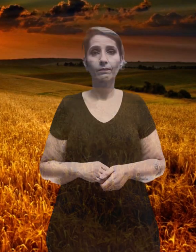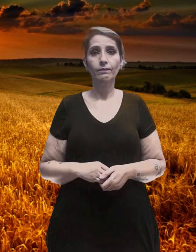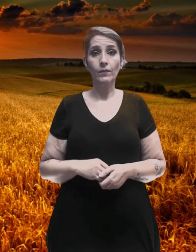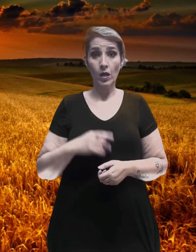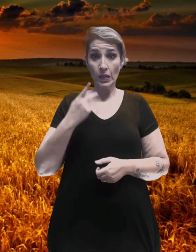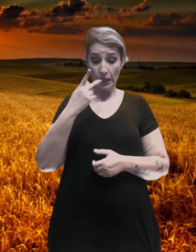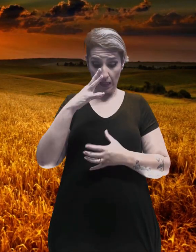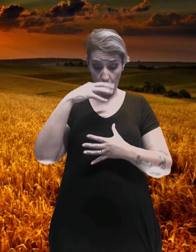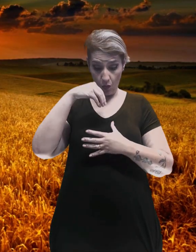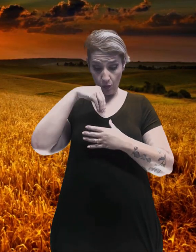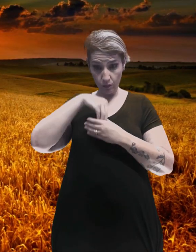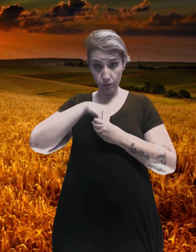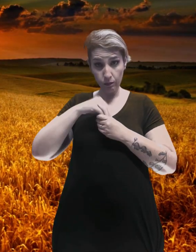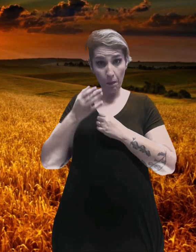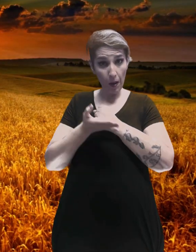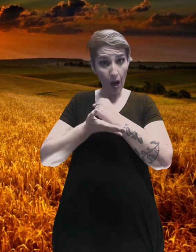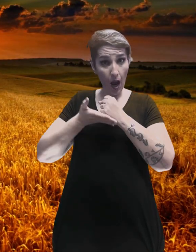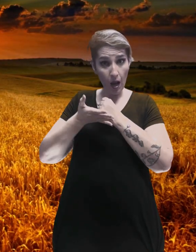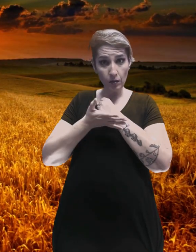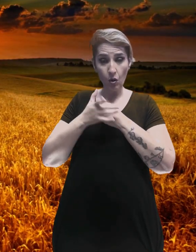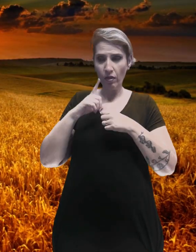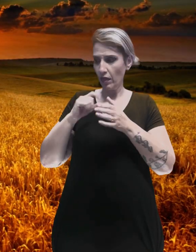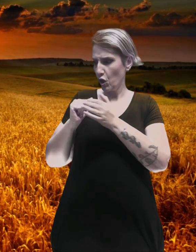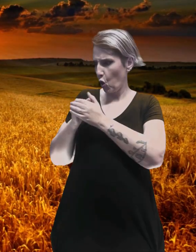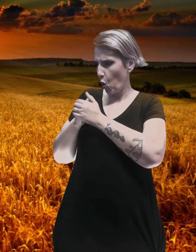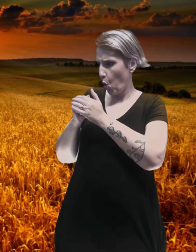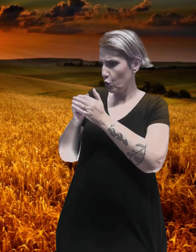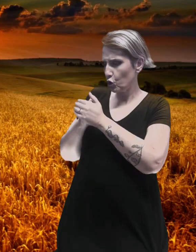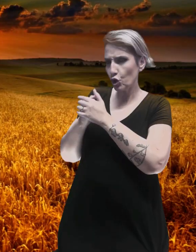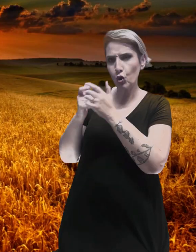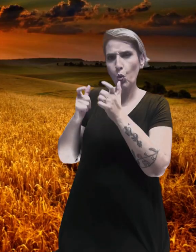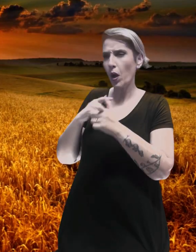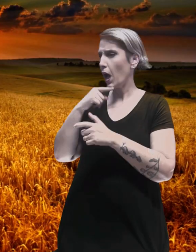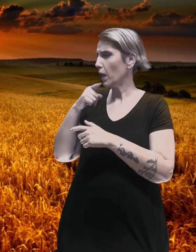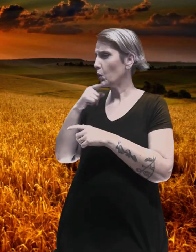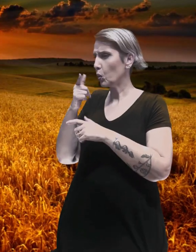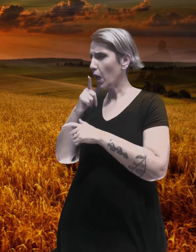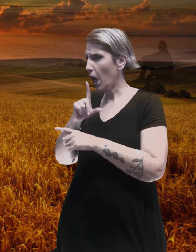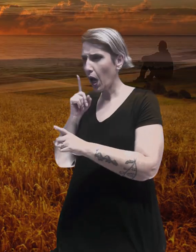Sua natureza essencial não está escondida em algum lugar remoto, inacessível.